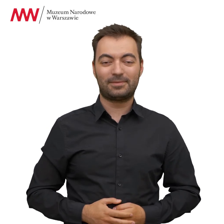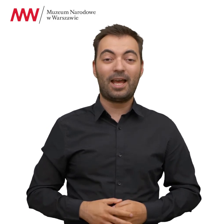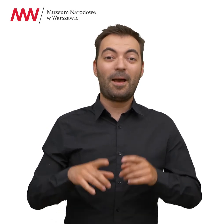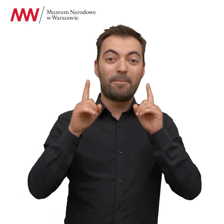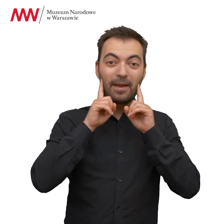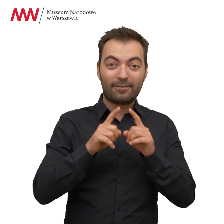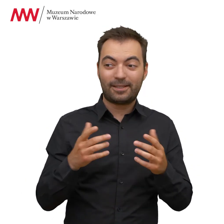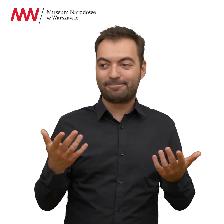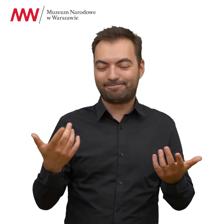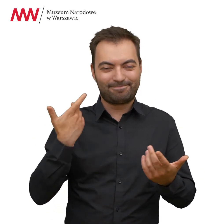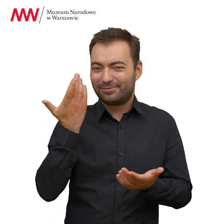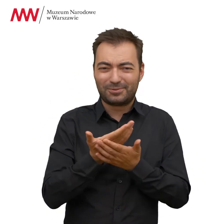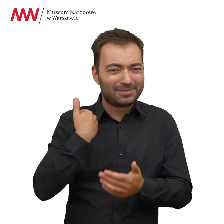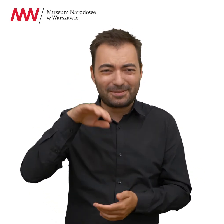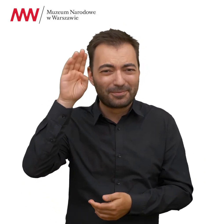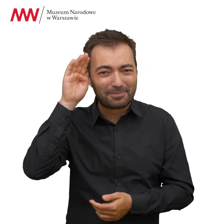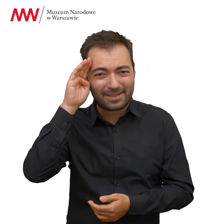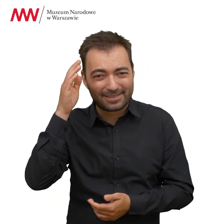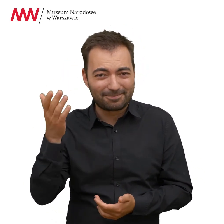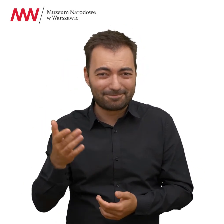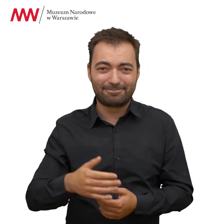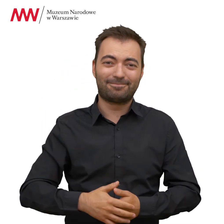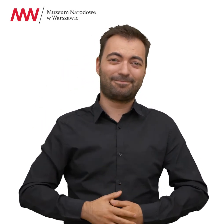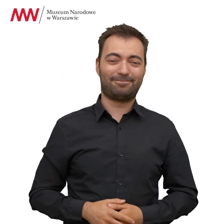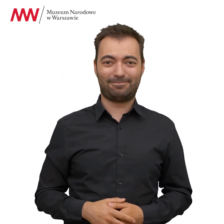A jak było? Hm, już nie pamiętam…